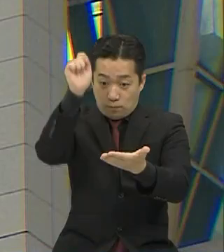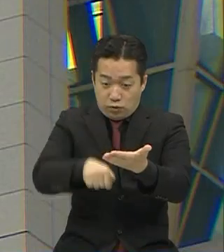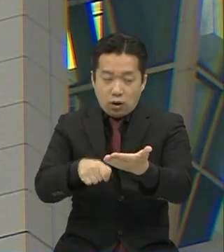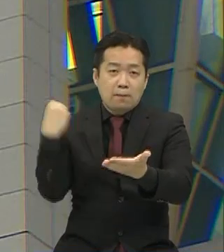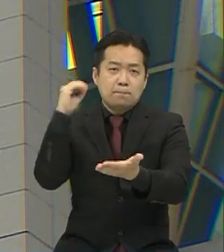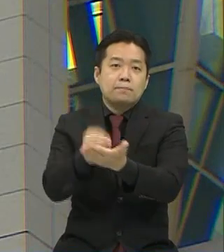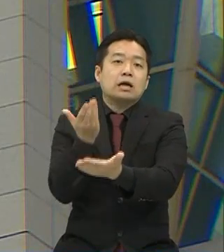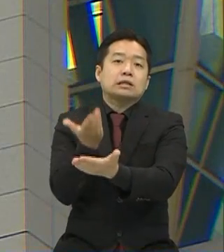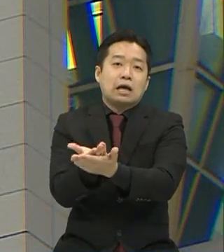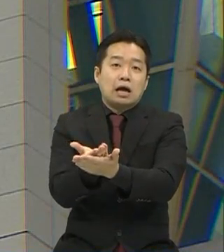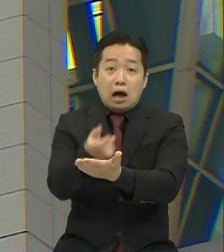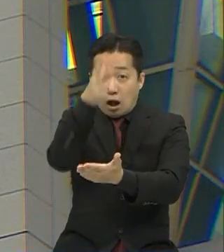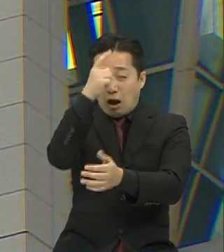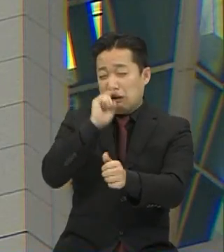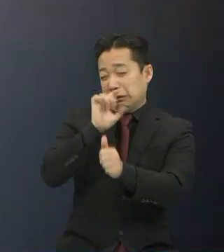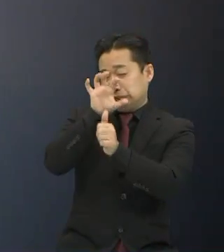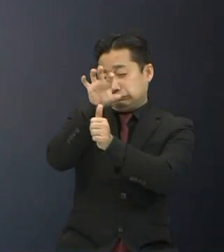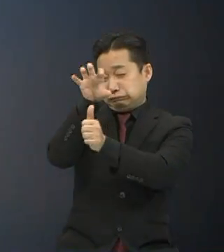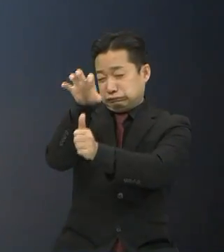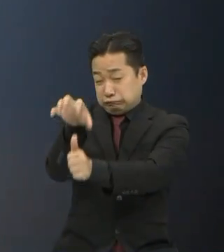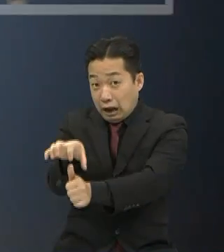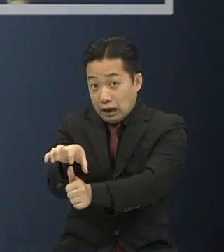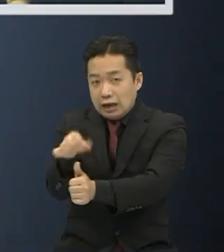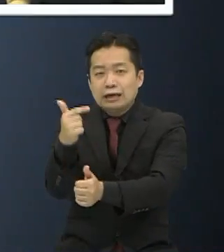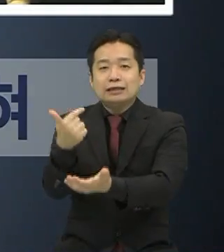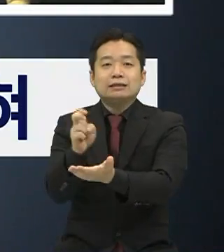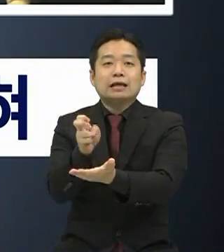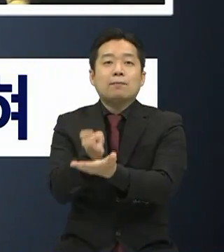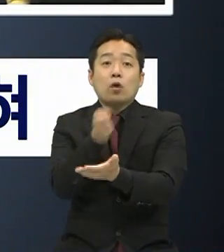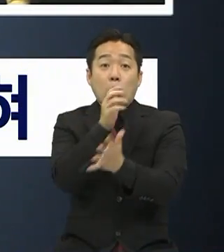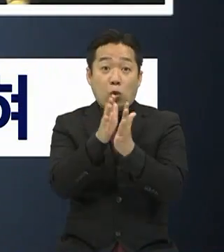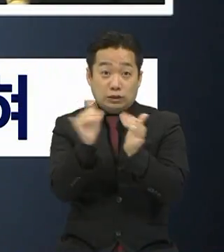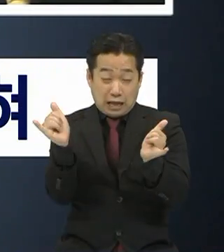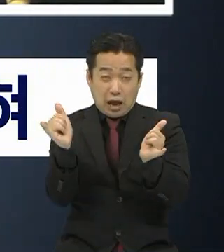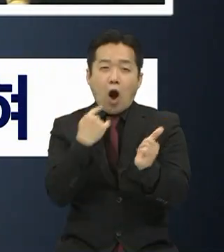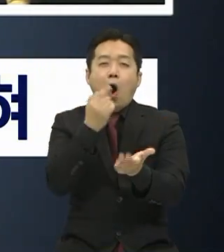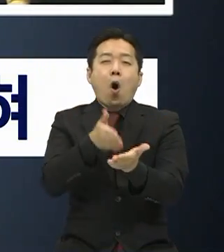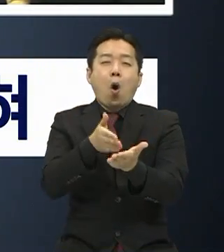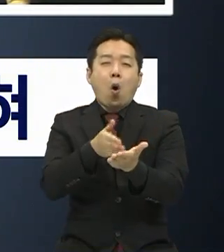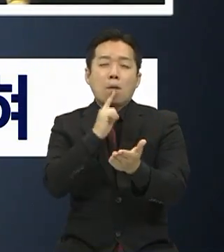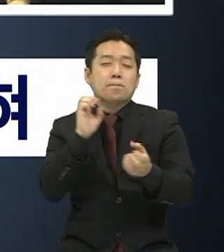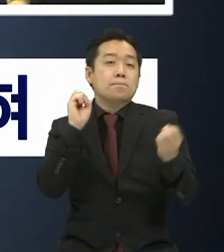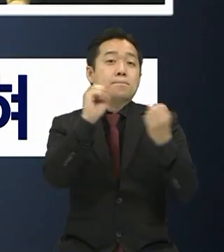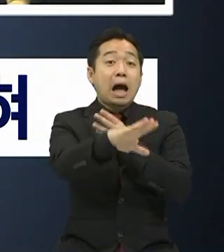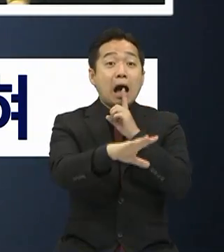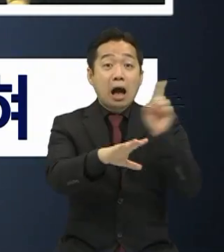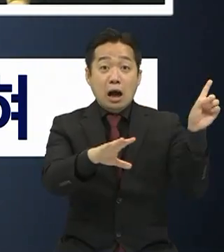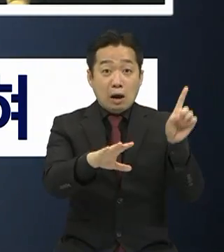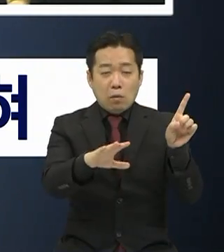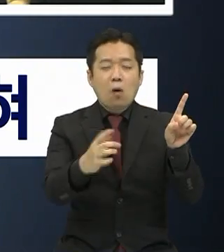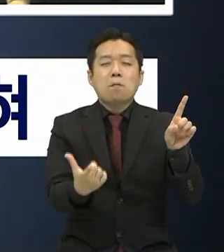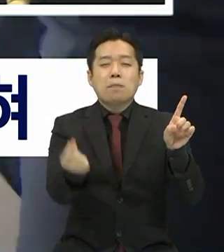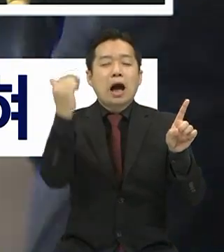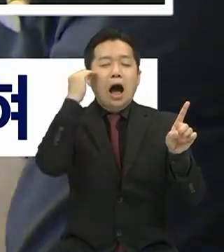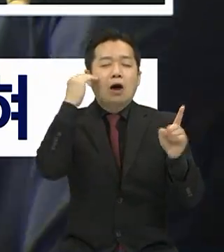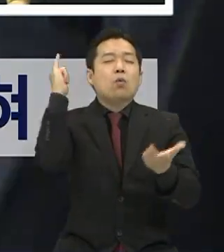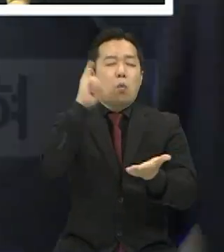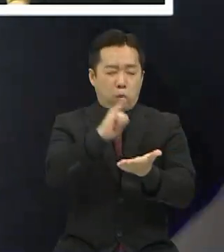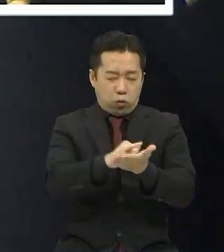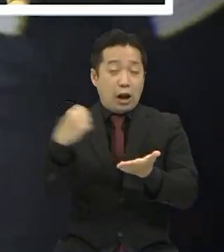수사 기관에 압박도 심해지자 남 변호사는 언론 매체를 통해 조만간 귀국하겠다고 밝힌 바 있습니다.